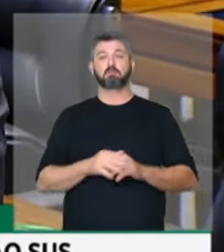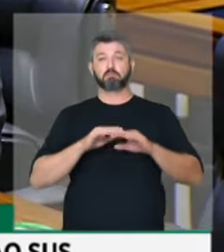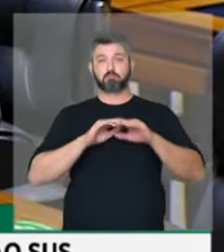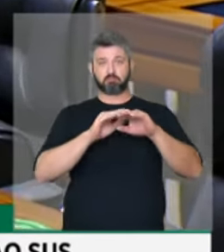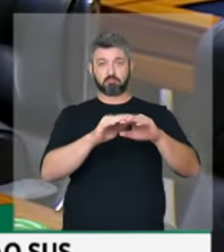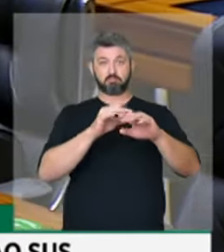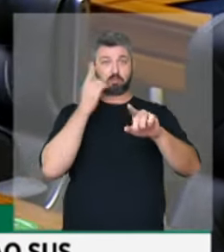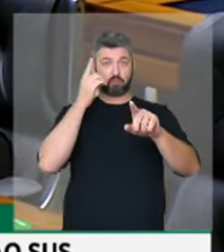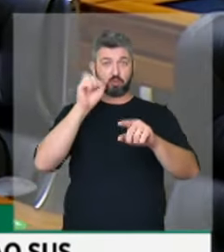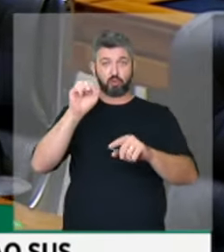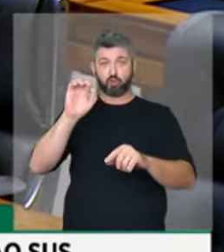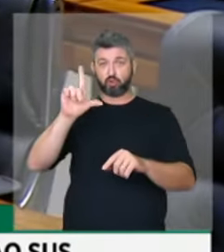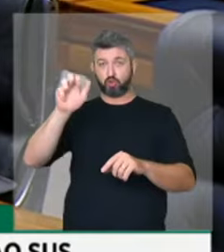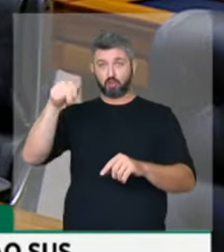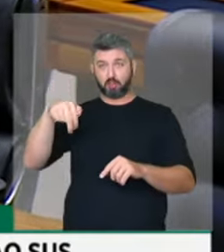SOLA QUE A PROPOSTA SEJA PROPOSTA, O QUE VALOR MÁXIMO